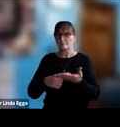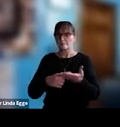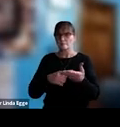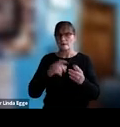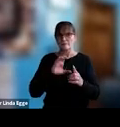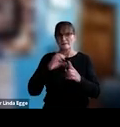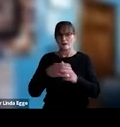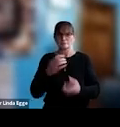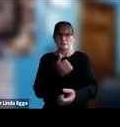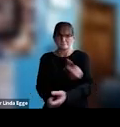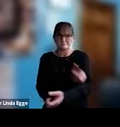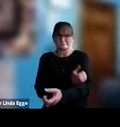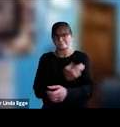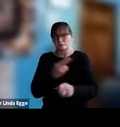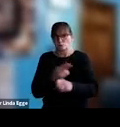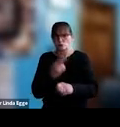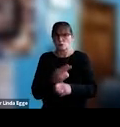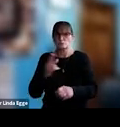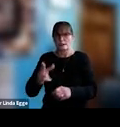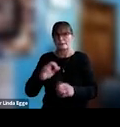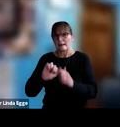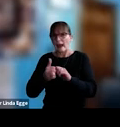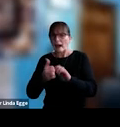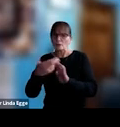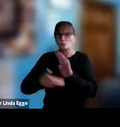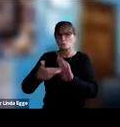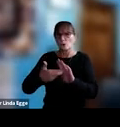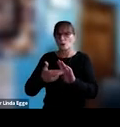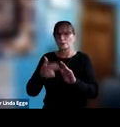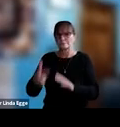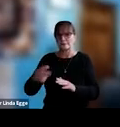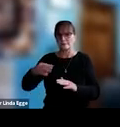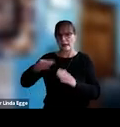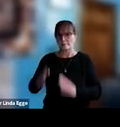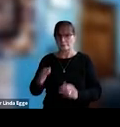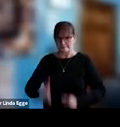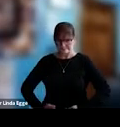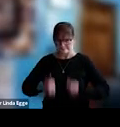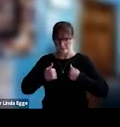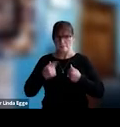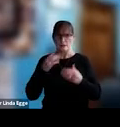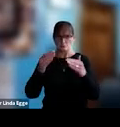y el rol que desempeñan en la vida del solicitante. La siguiente parte de la sección de abuso de sustancias